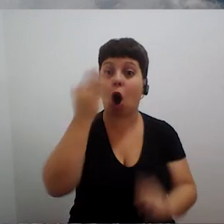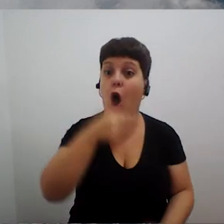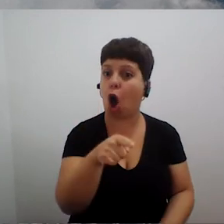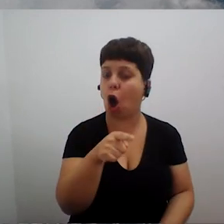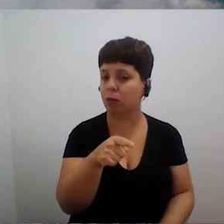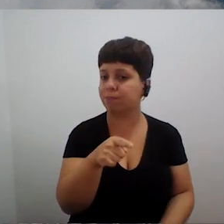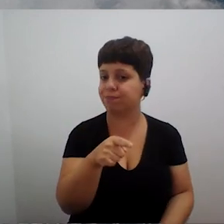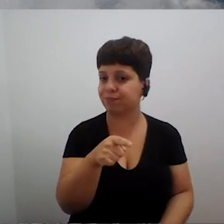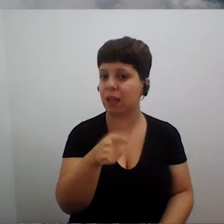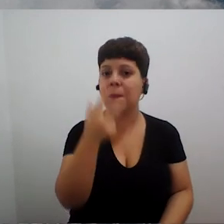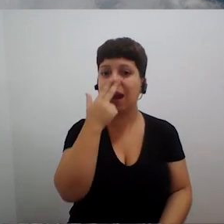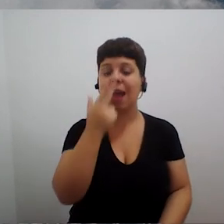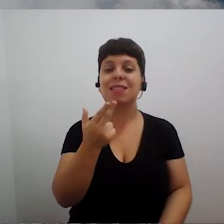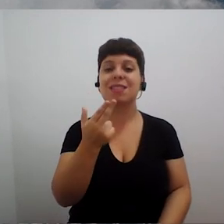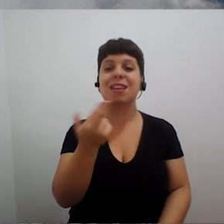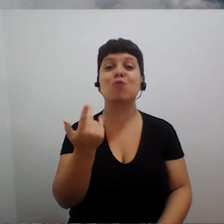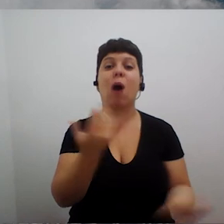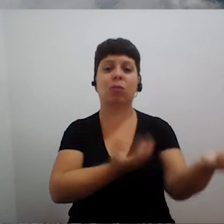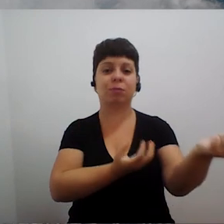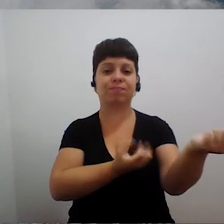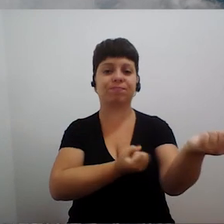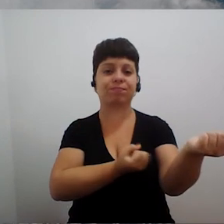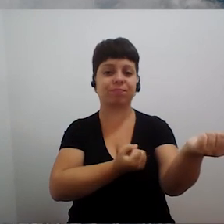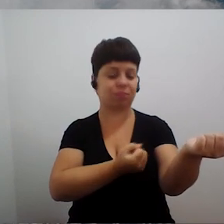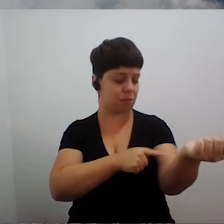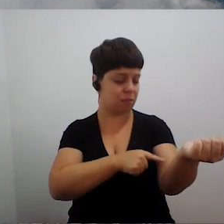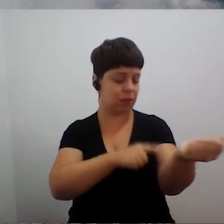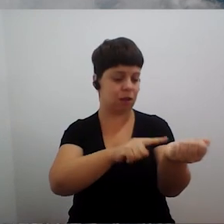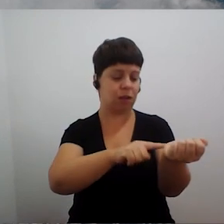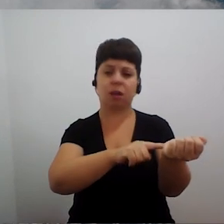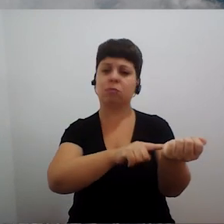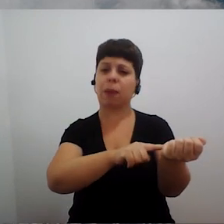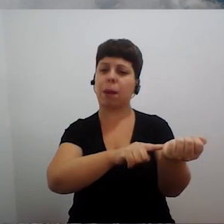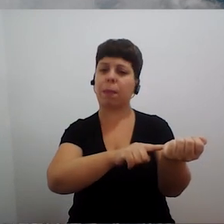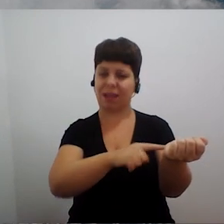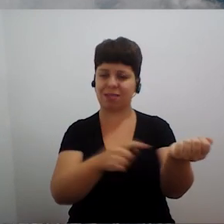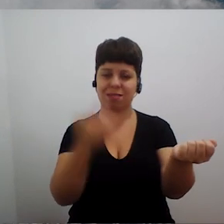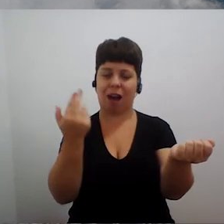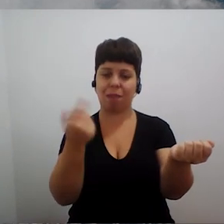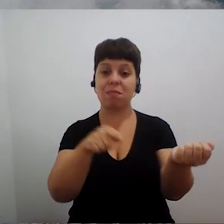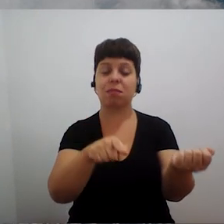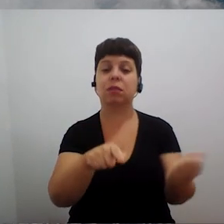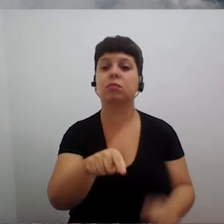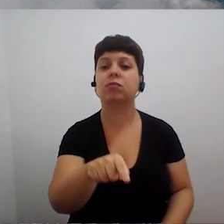ela toma o pulso do oceano, ela pega o sofrimento, ela escuta a dor